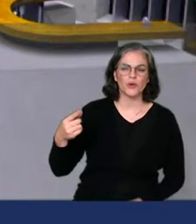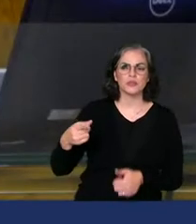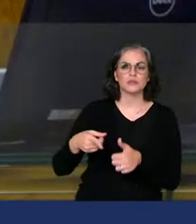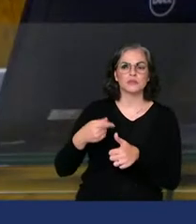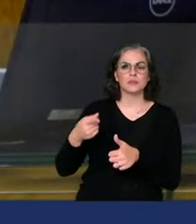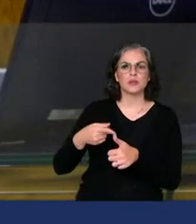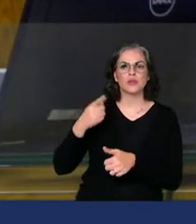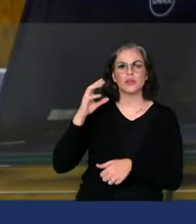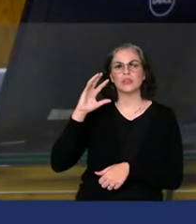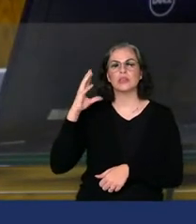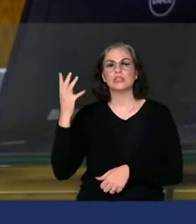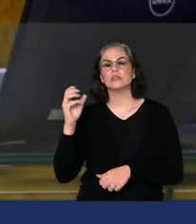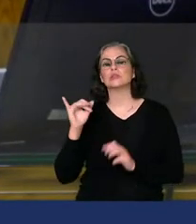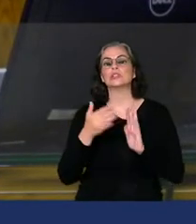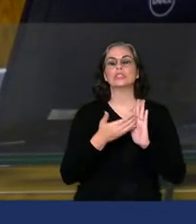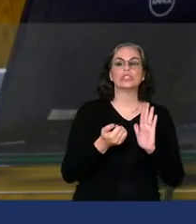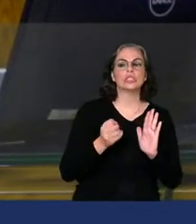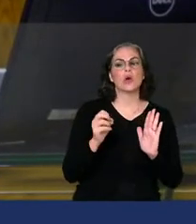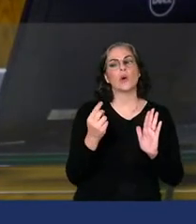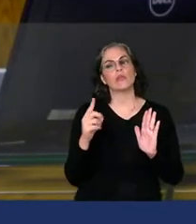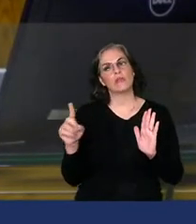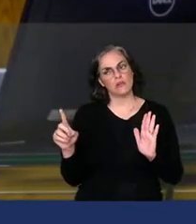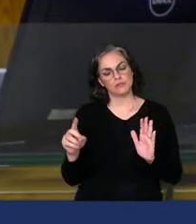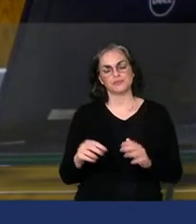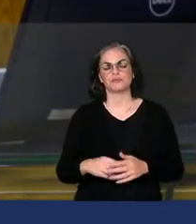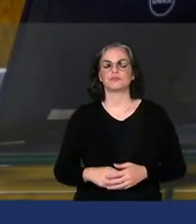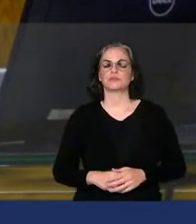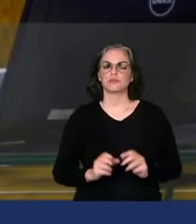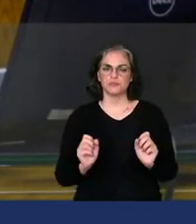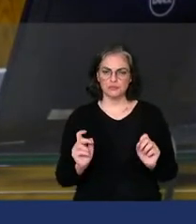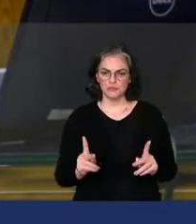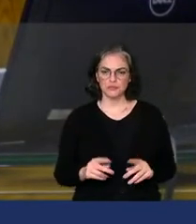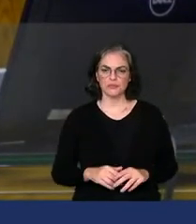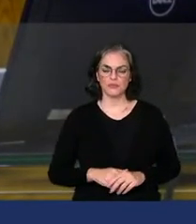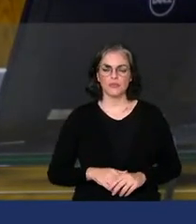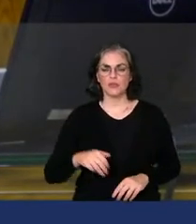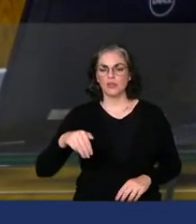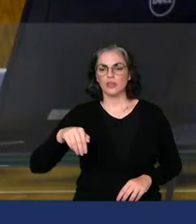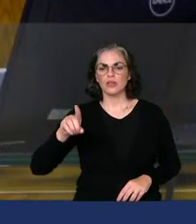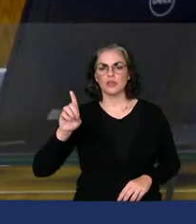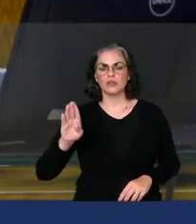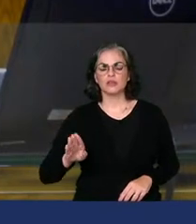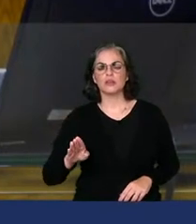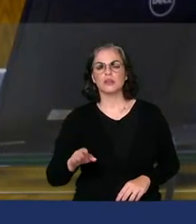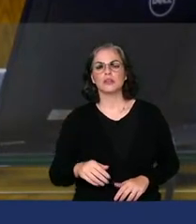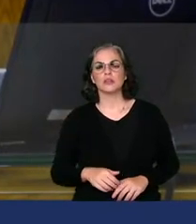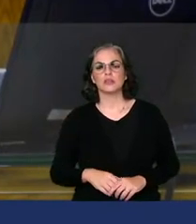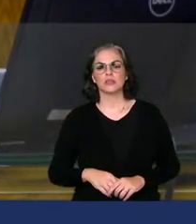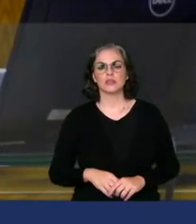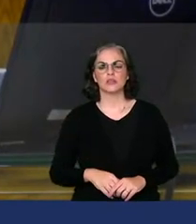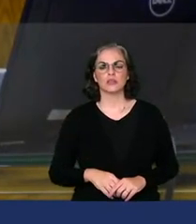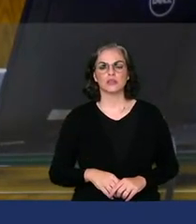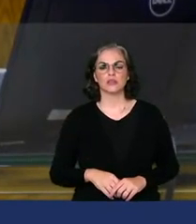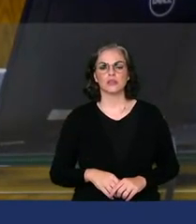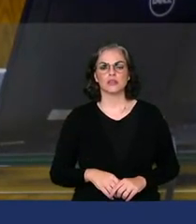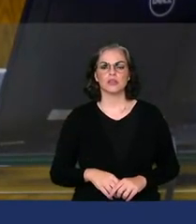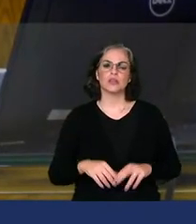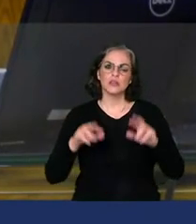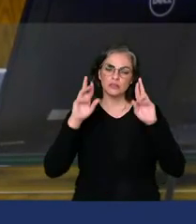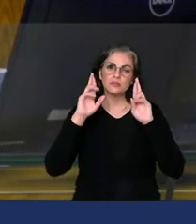VOTAR DEPOIS DA DECISÃO DA RETIRADA DE PAUTA OU NÃO. MDB, DEPUTADO REGINALDO. [DEPUTADO]: MDB, PRESIDENTE. EM RESPEITO É